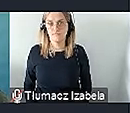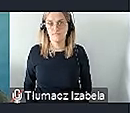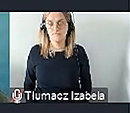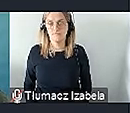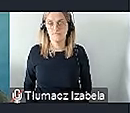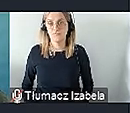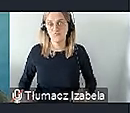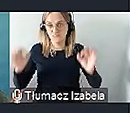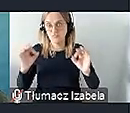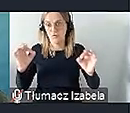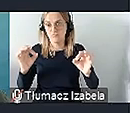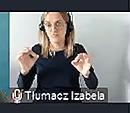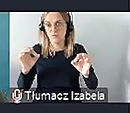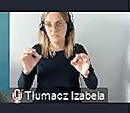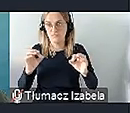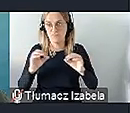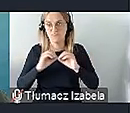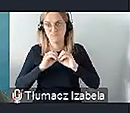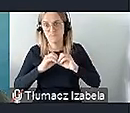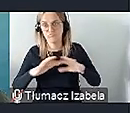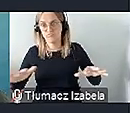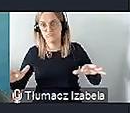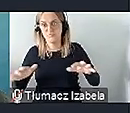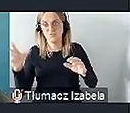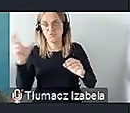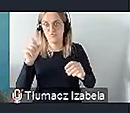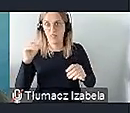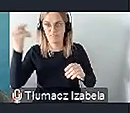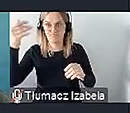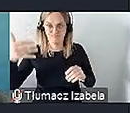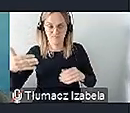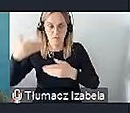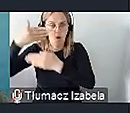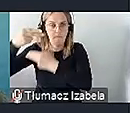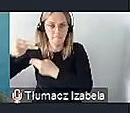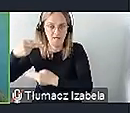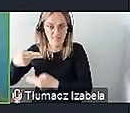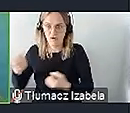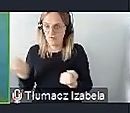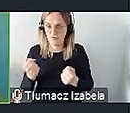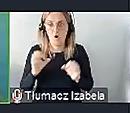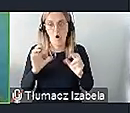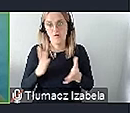Widzę, że już się pojawiło sporo rzeczy na czacie. Okej. Tak jest lepiej.